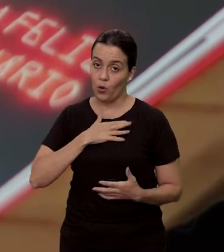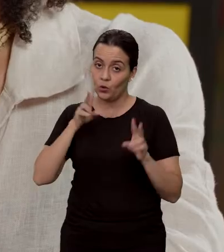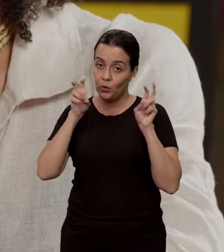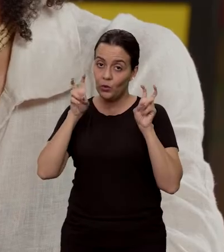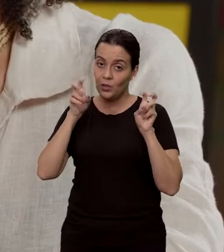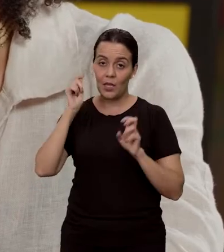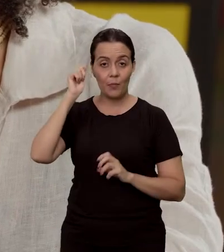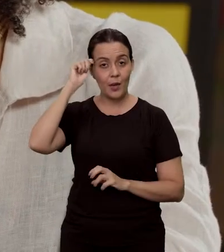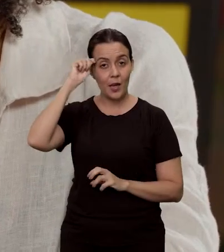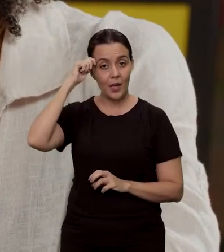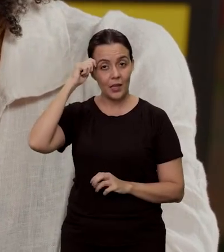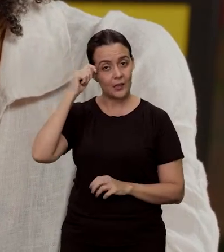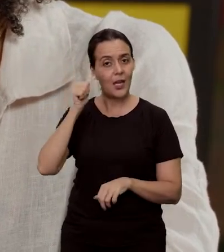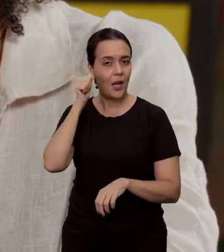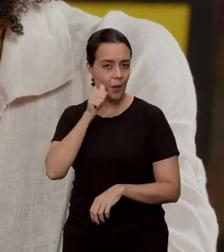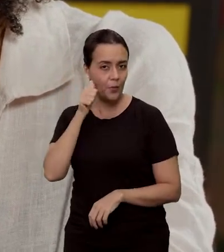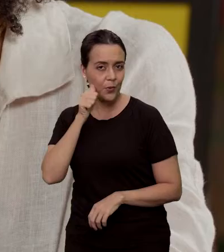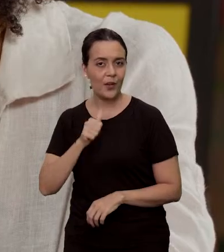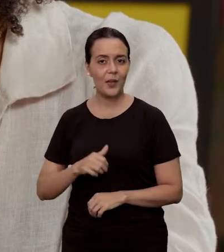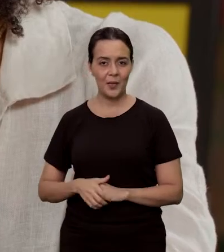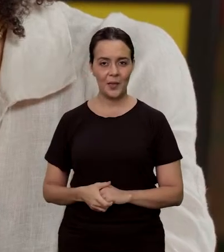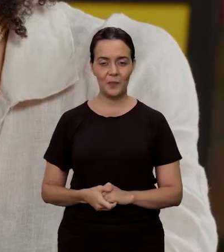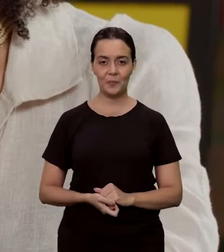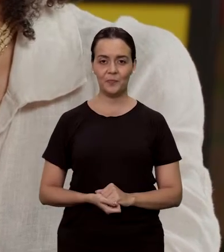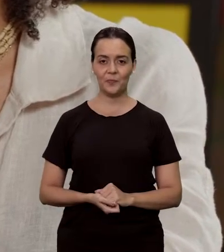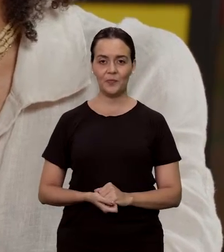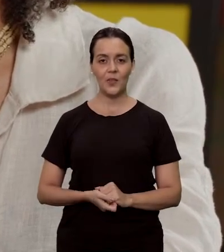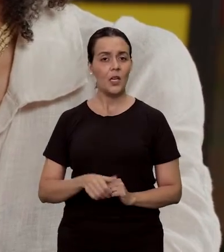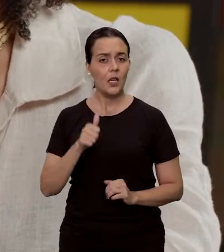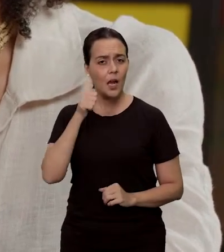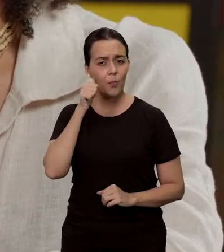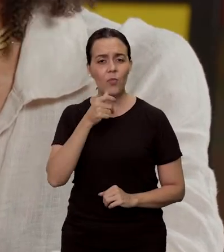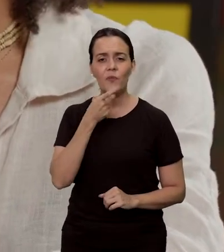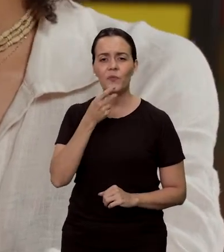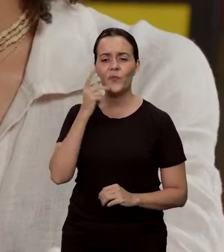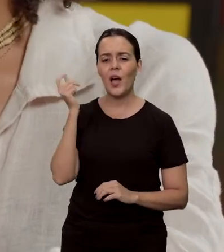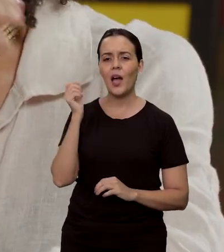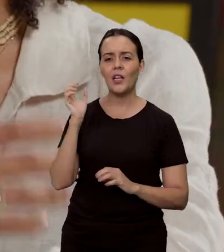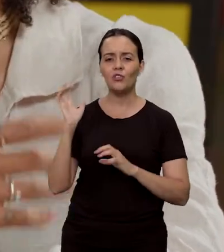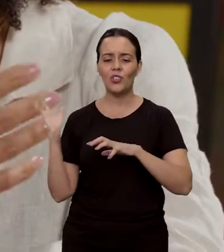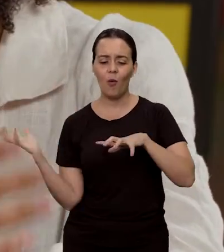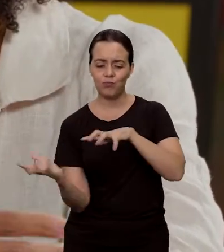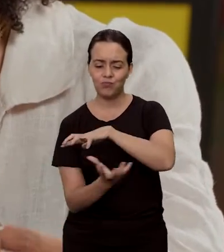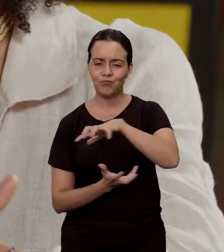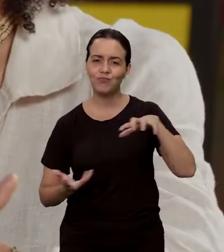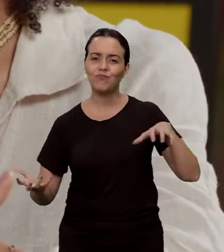E essa frase, a Juliana vai falar sobre revolução, mas não é uma revolução simplesmente de